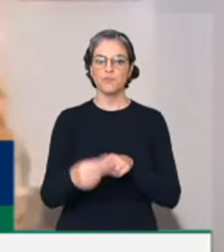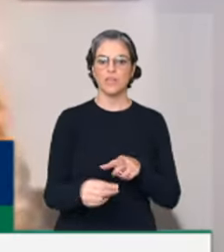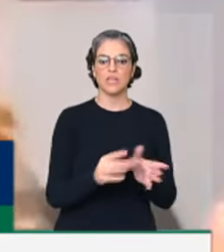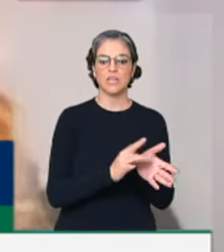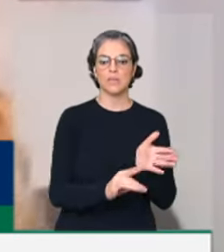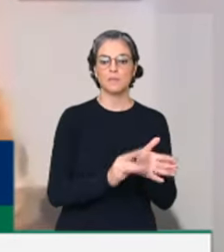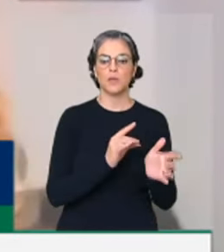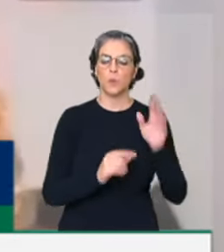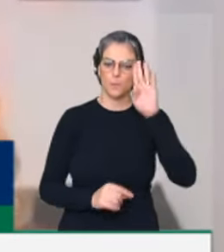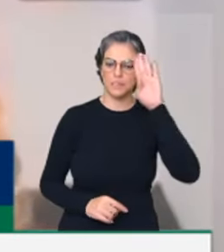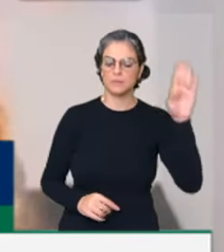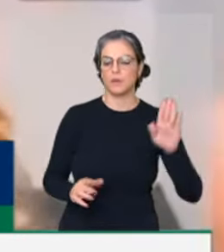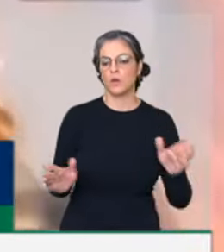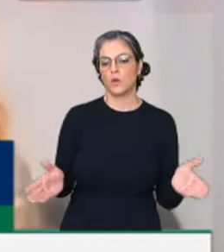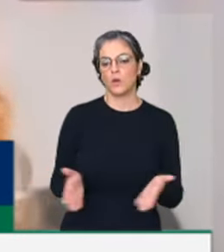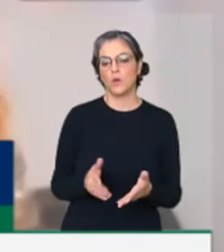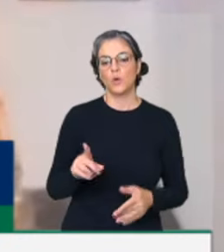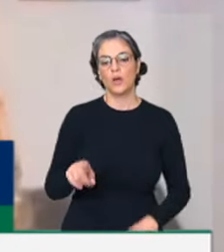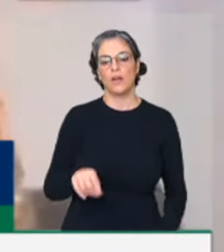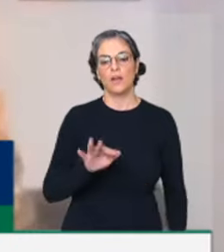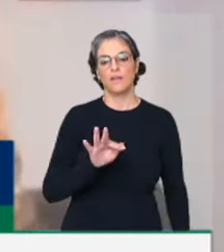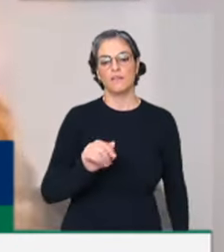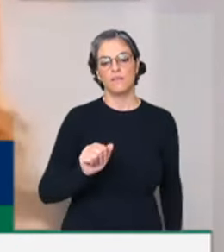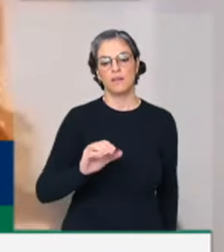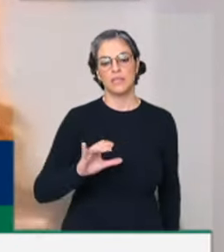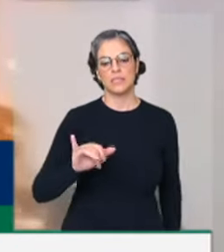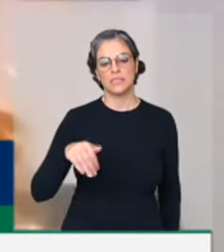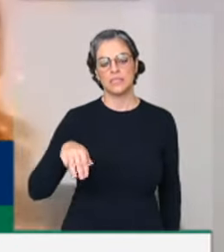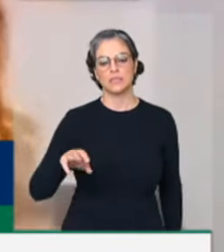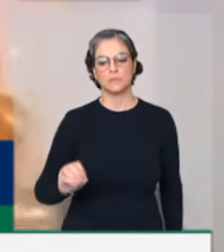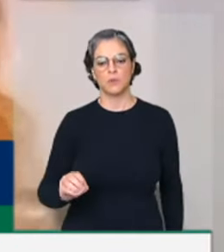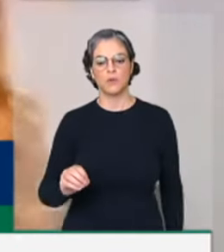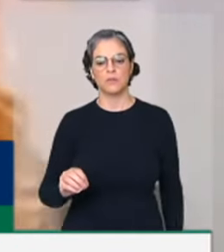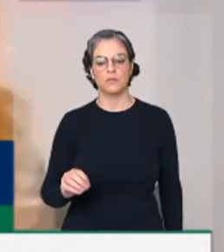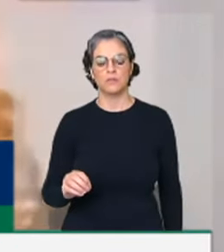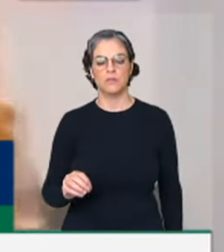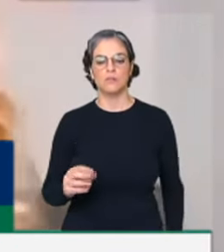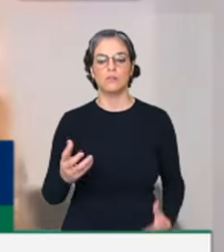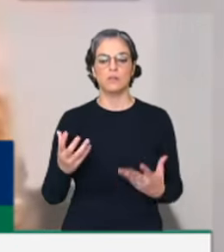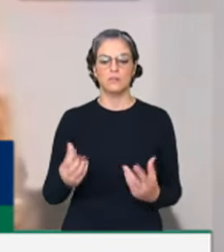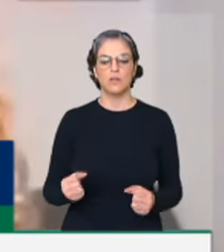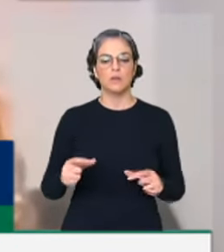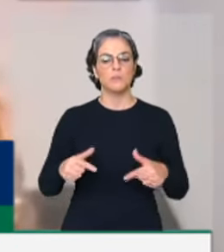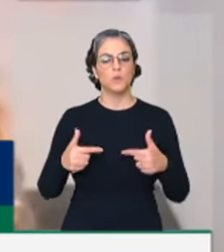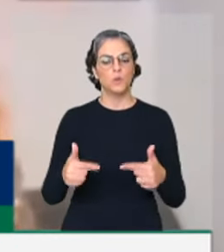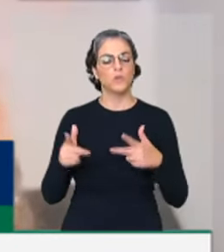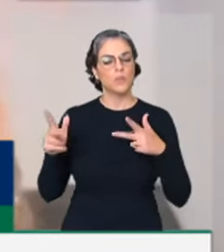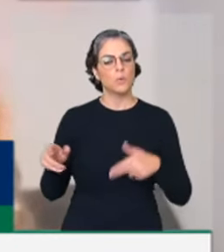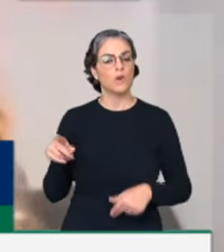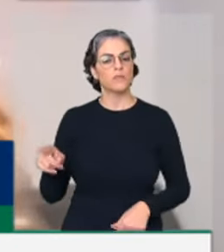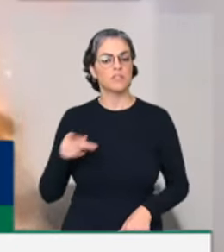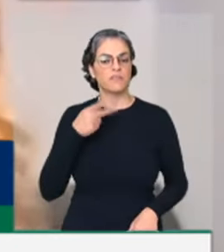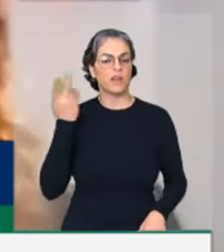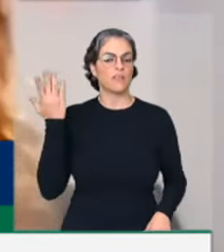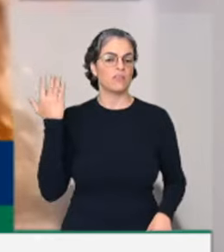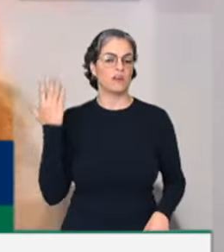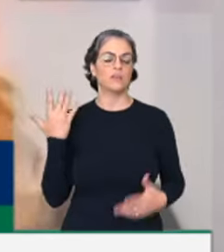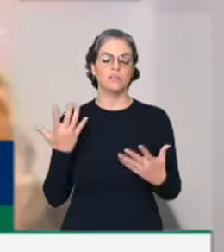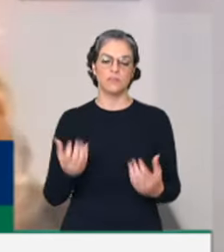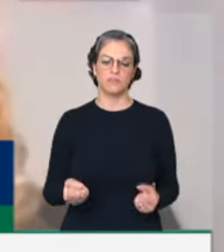FASCISMO, VAMOS FAZER AS FRENTES AMPLAS QUE VOCÊ TANTO DEFENDIA PARA DERROTAR ESSE INIMIGO PRINCIPAL, SALVAR VIDAS, SALVAR A DEMOCRACIA, SALVAR A LIBERDADE.... PARA